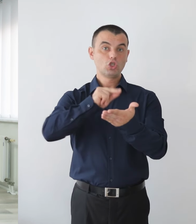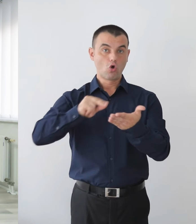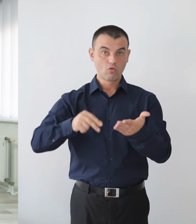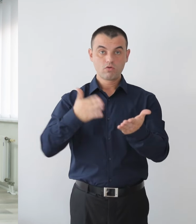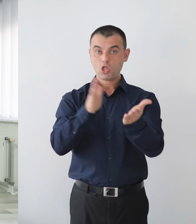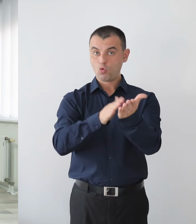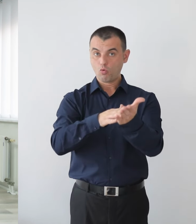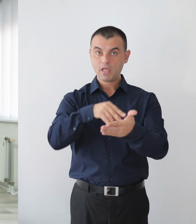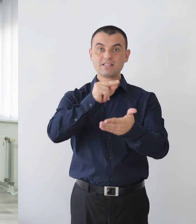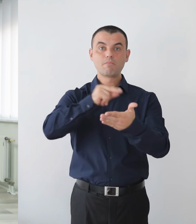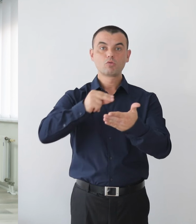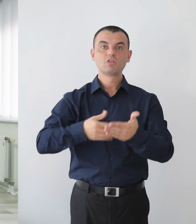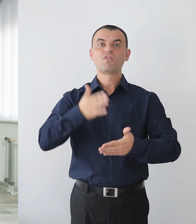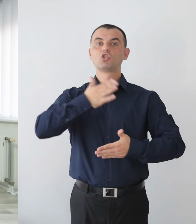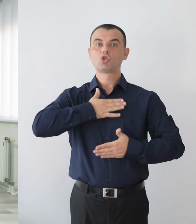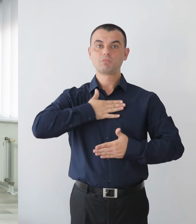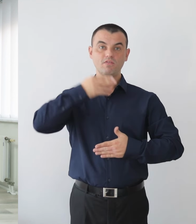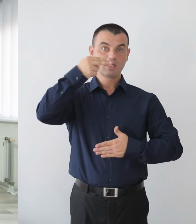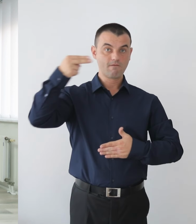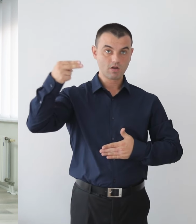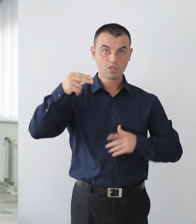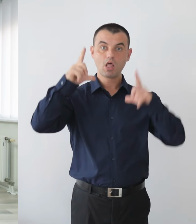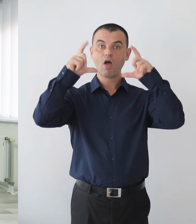Освобождаването на имот е документ, подписан от собственика на имота,